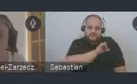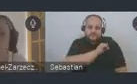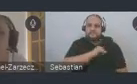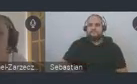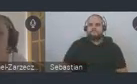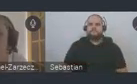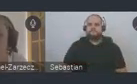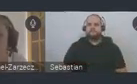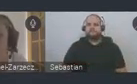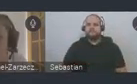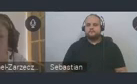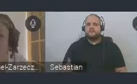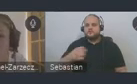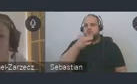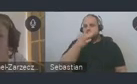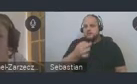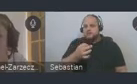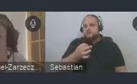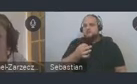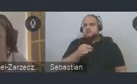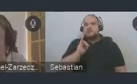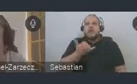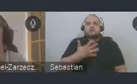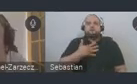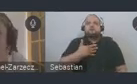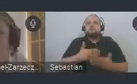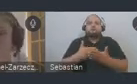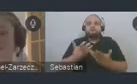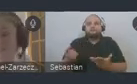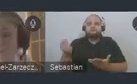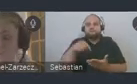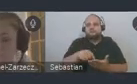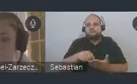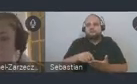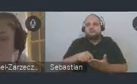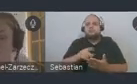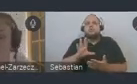Możemy też zapytać o motywację. "Jestem tutaj dziś dlatego, że..."